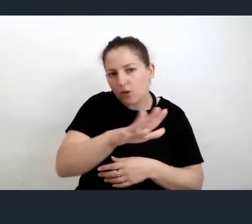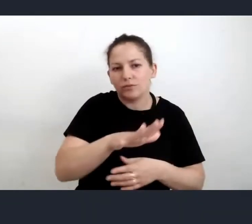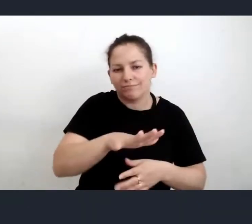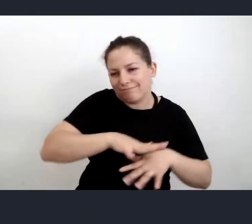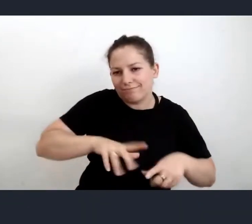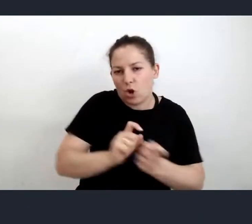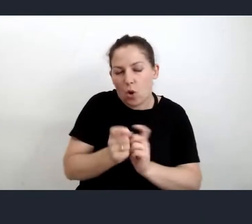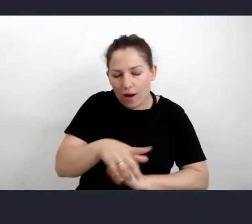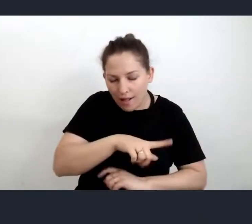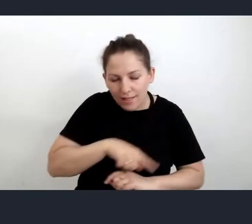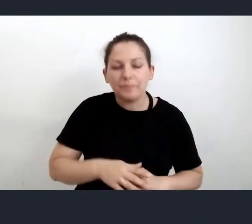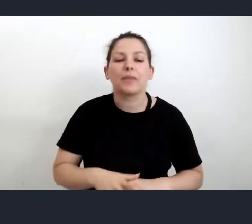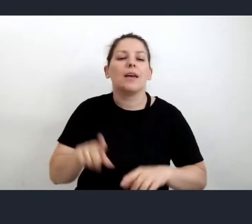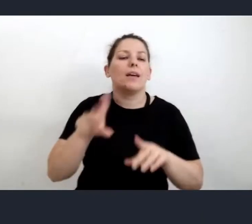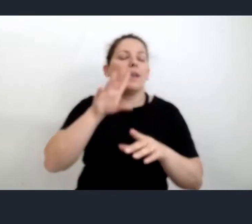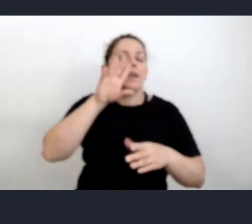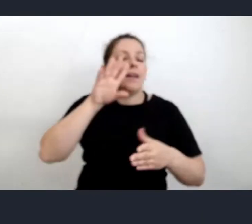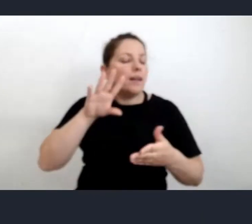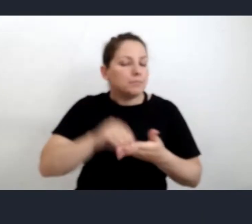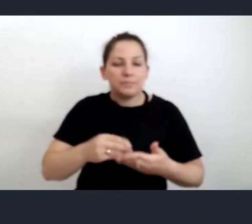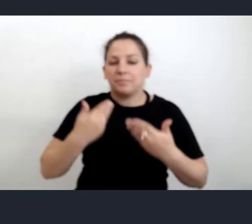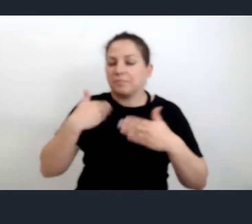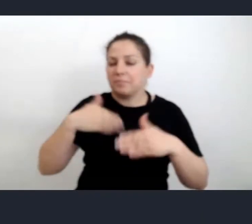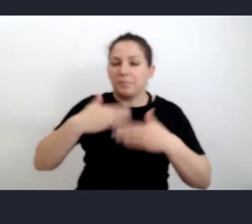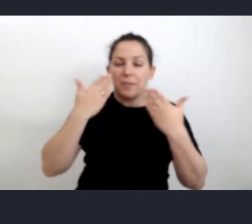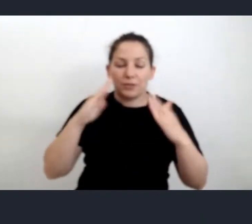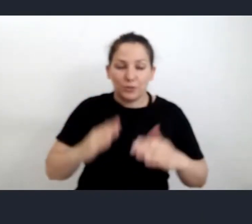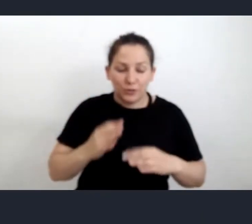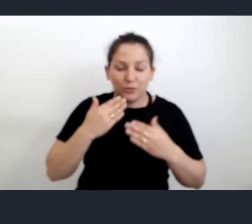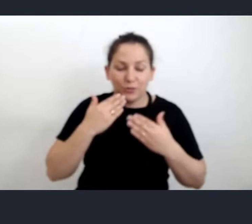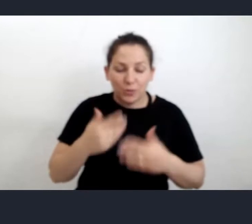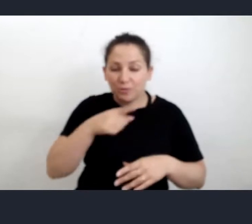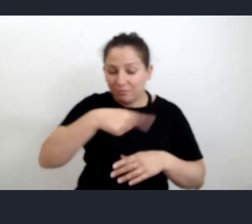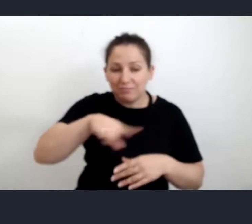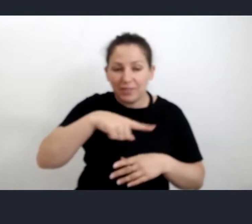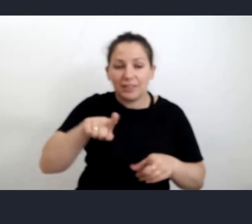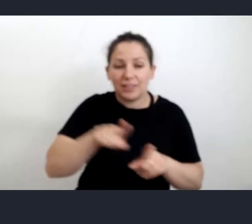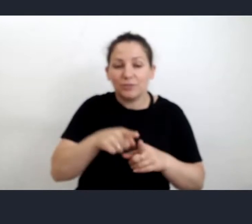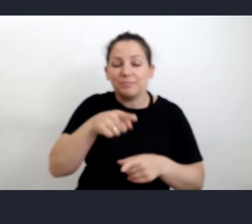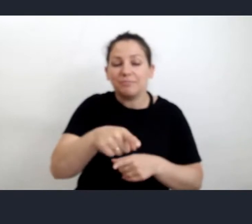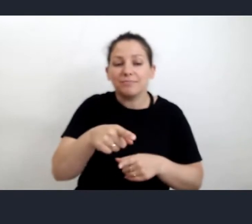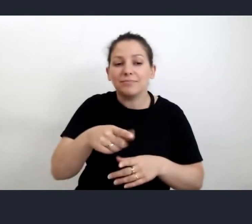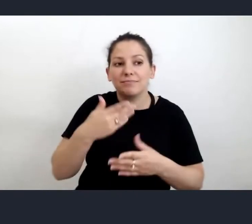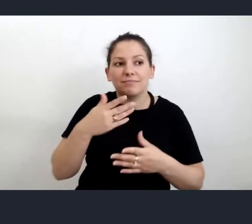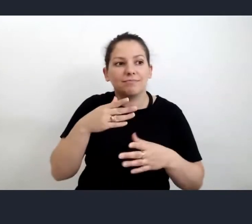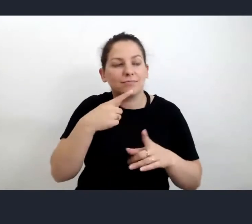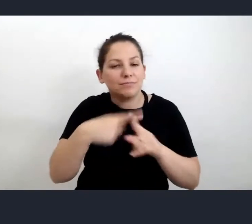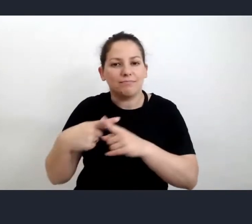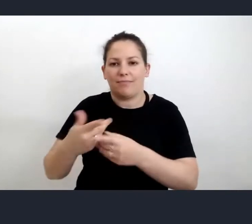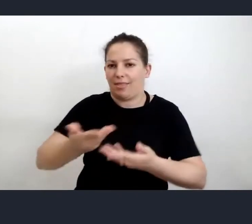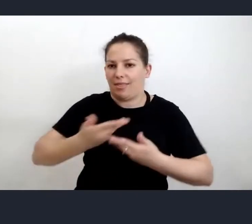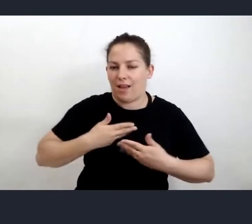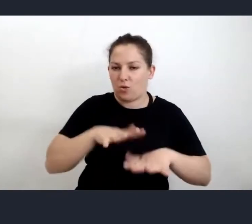Ja bardzo jeszcze raz witam w Dzierżoniowie, liczę na to, że dzisiejsza konferencja naprawdę przyniesie wiele pożytku wszystkim uczestnikom